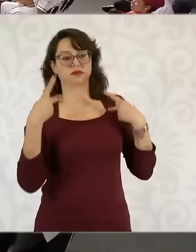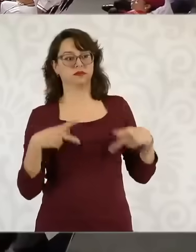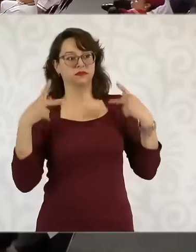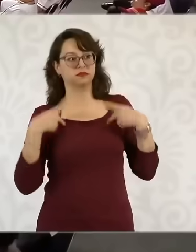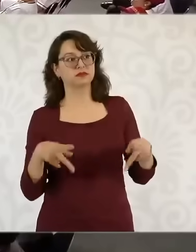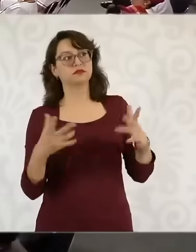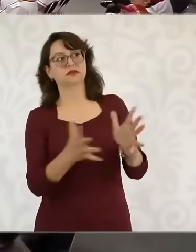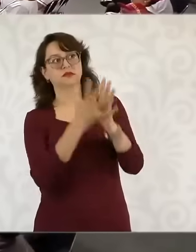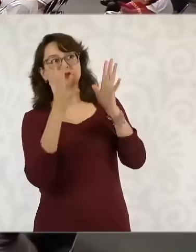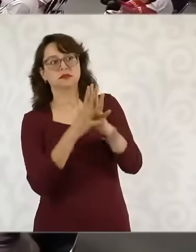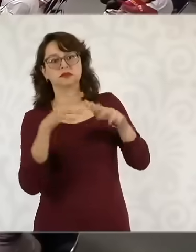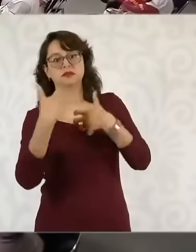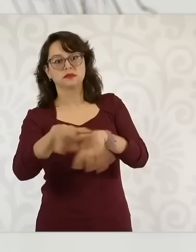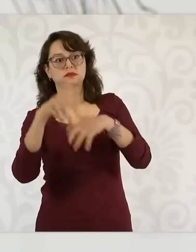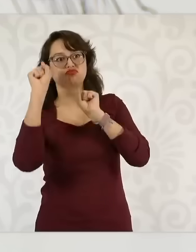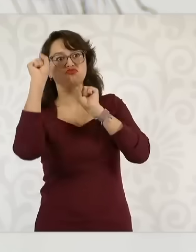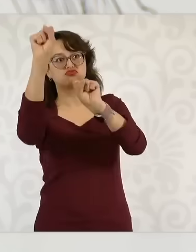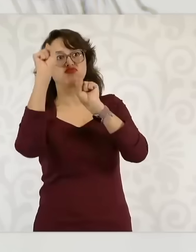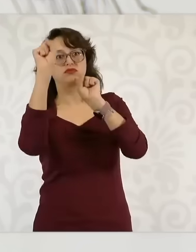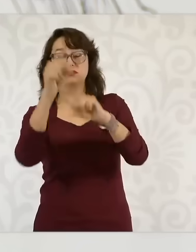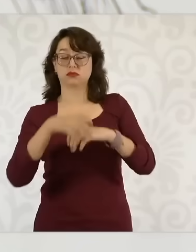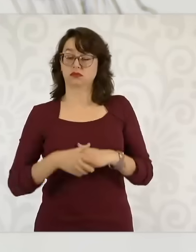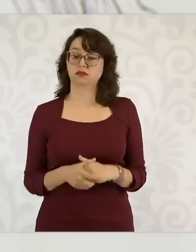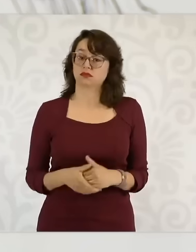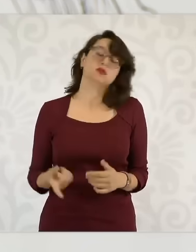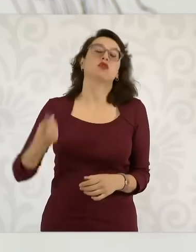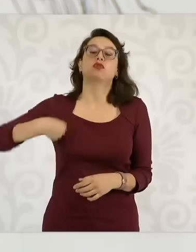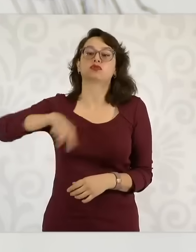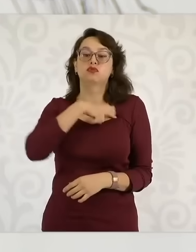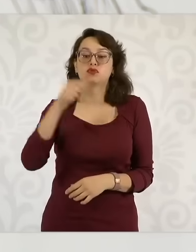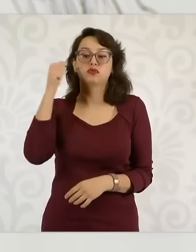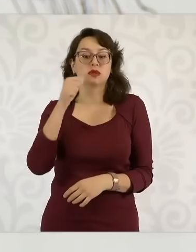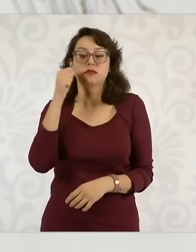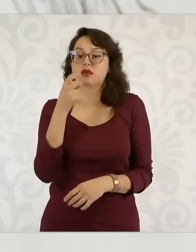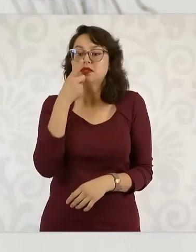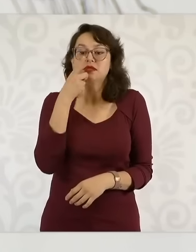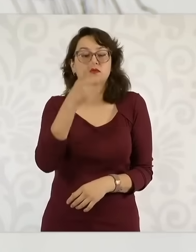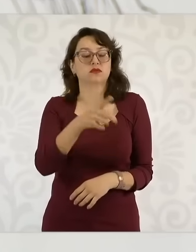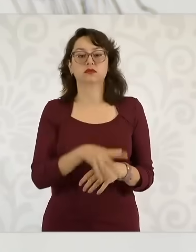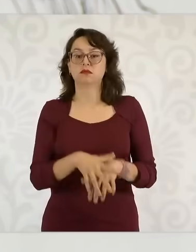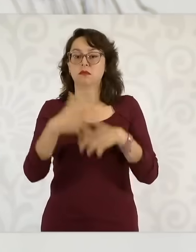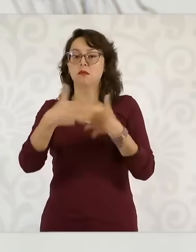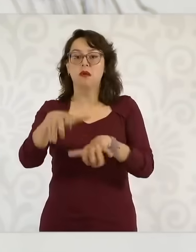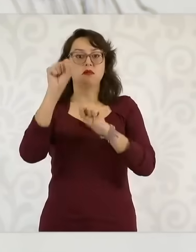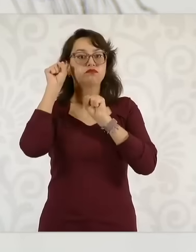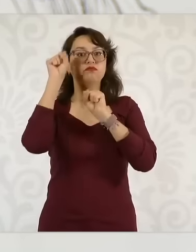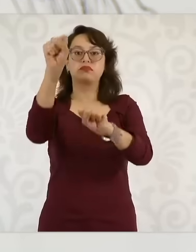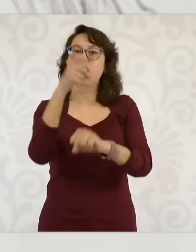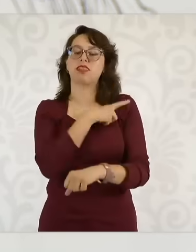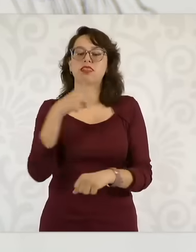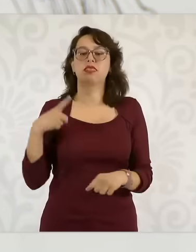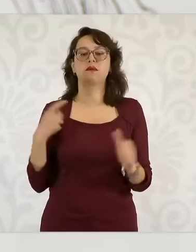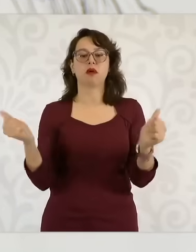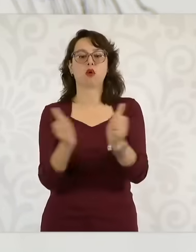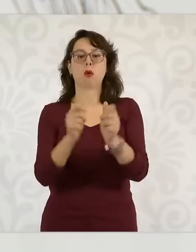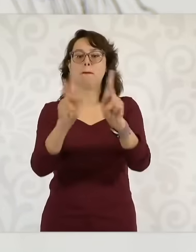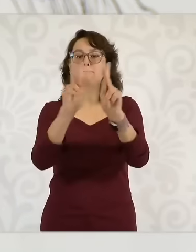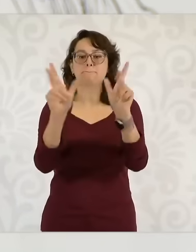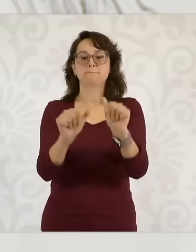siempre es manifestarse eh siempre de manera pacífica Aquí en México en Estados Unidos en